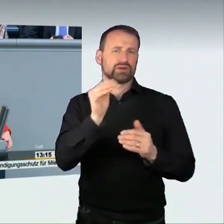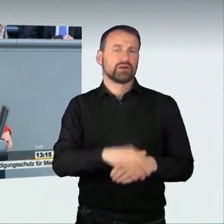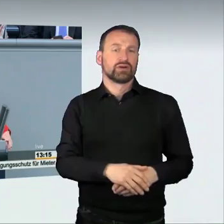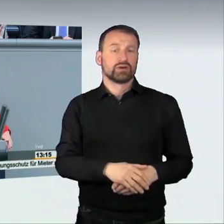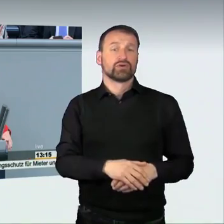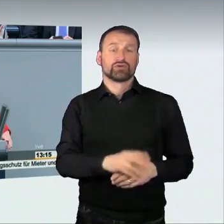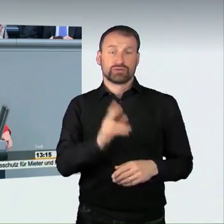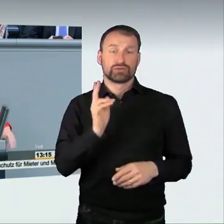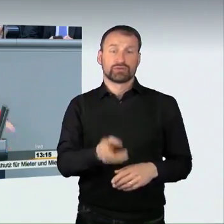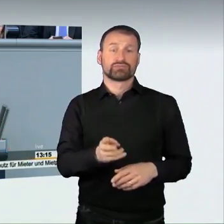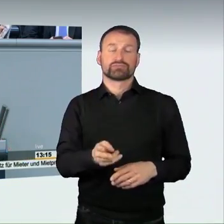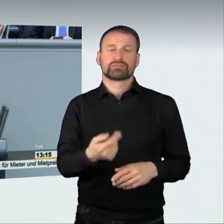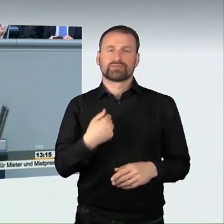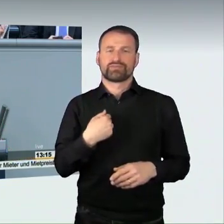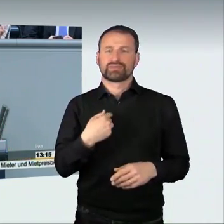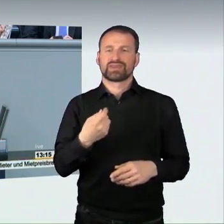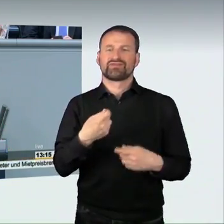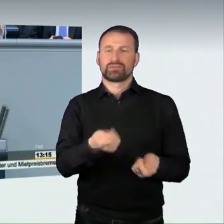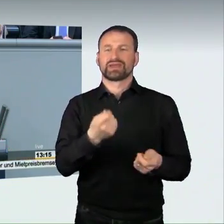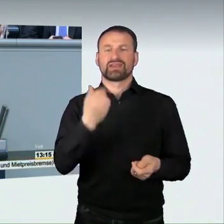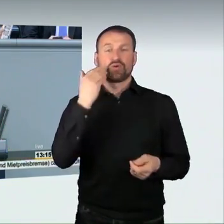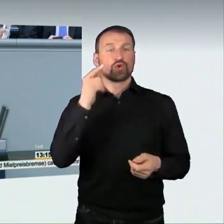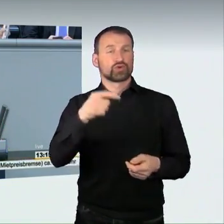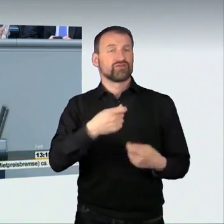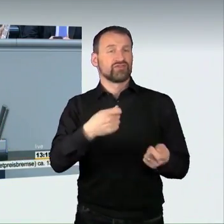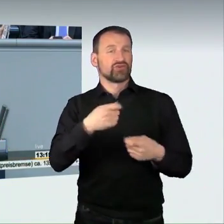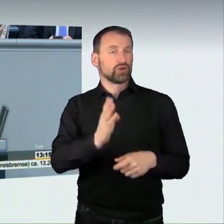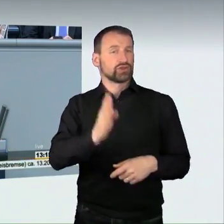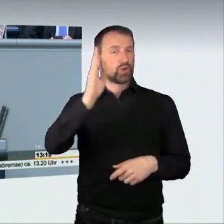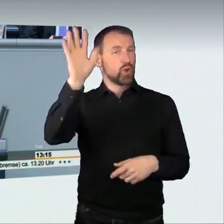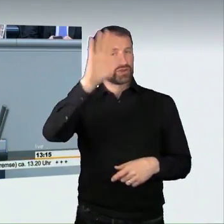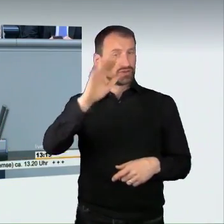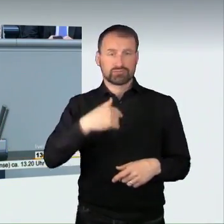vermiete ich eine Wohnung im Frankfurter Nordend und nehme keine Mieterhöhung vor, die Miete bleibt so hoch wie vor zehn Jahren.